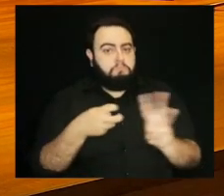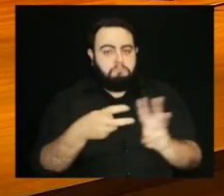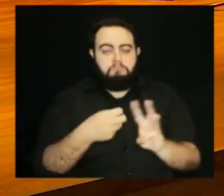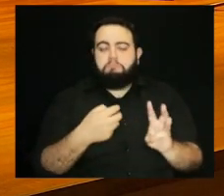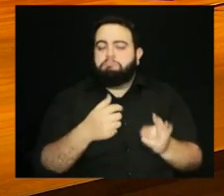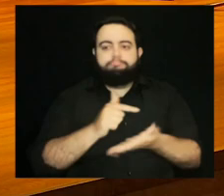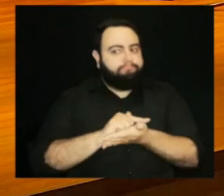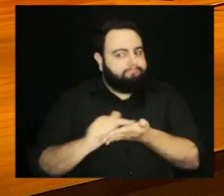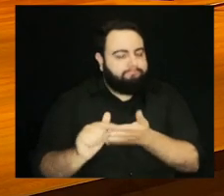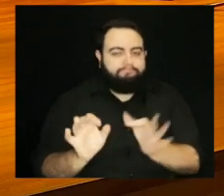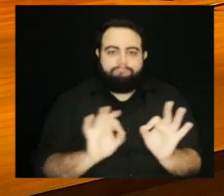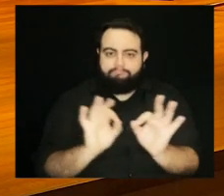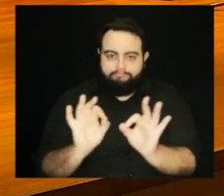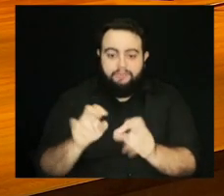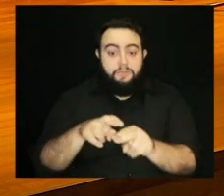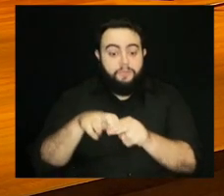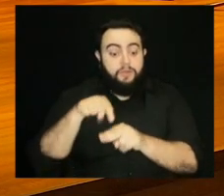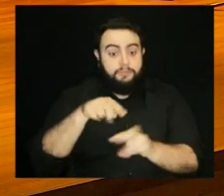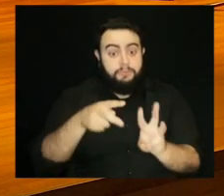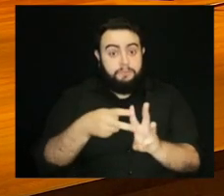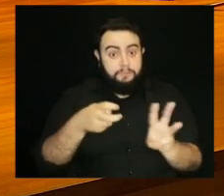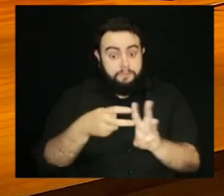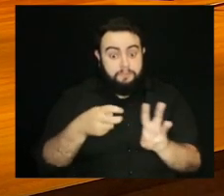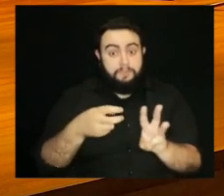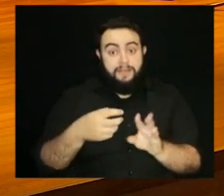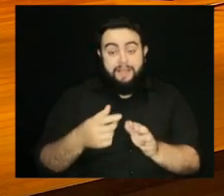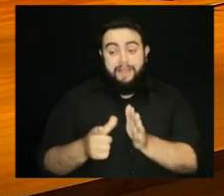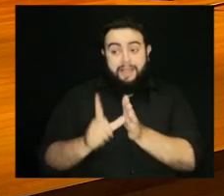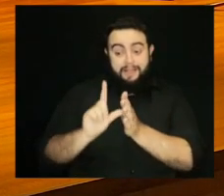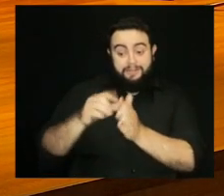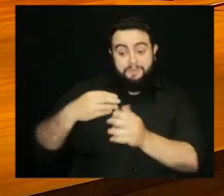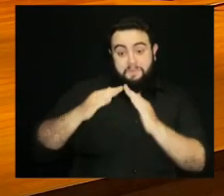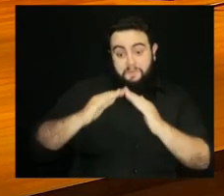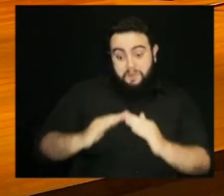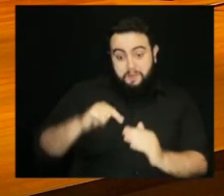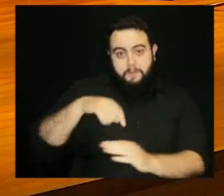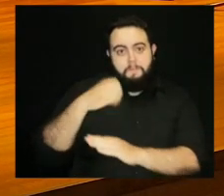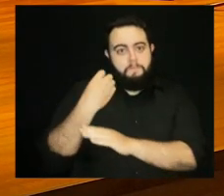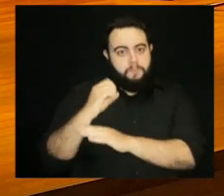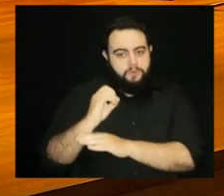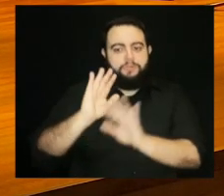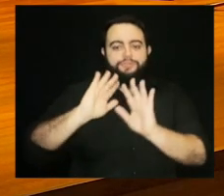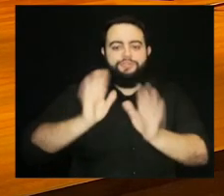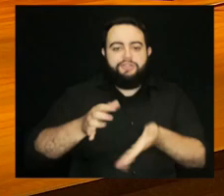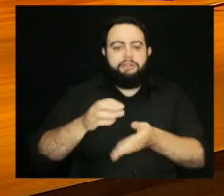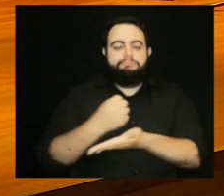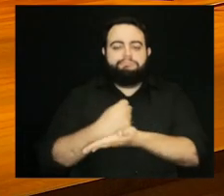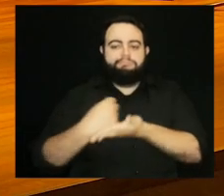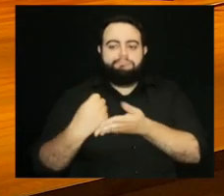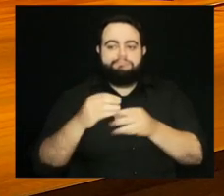hoje é Porto Alegre já não estavam mais aqui. Isso aqui tinha virado uma sesmaria